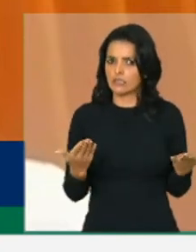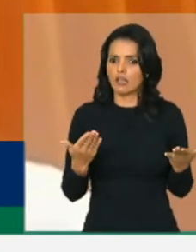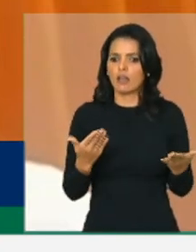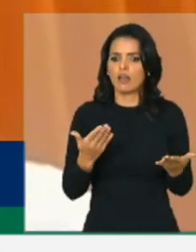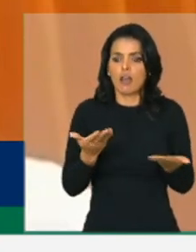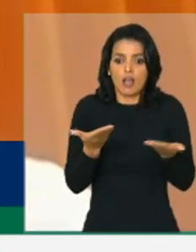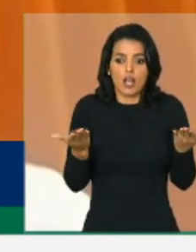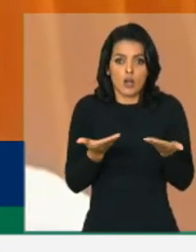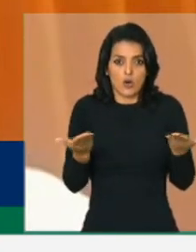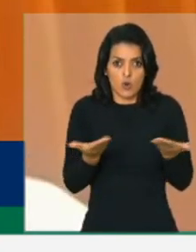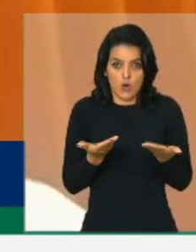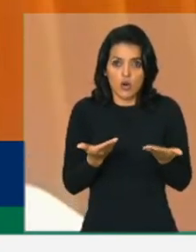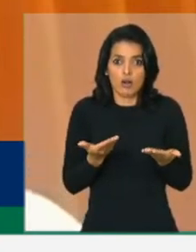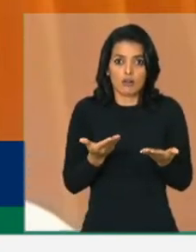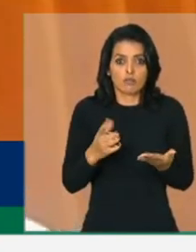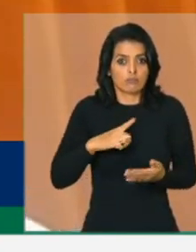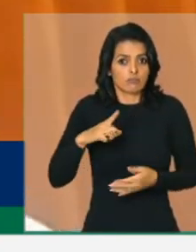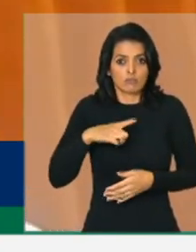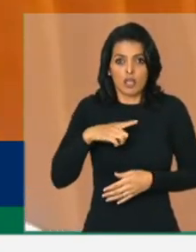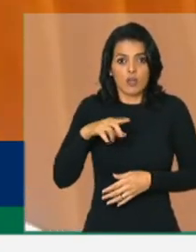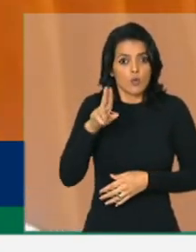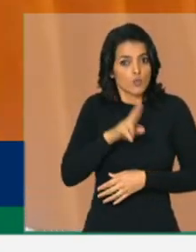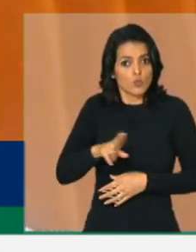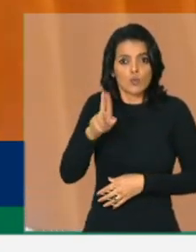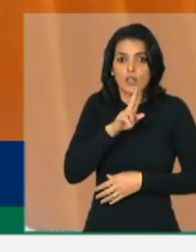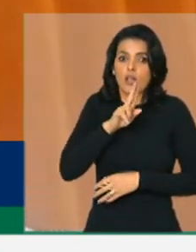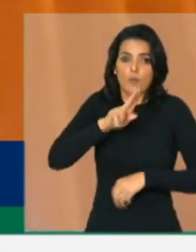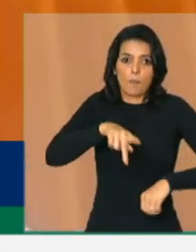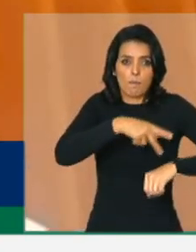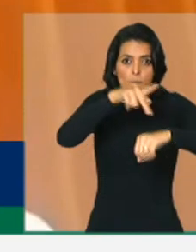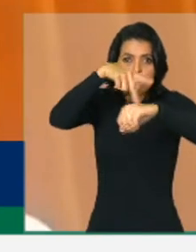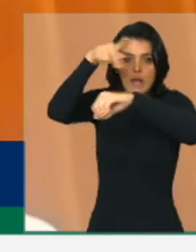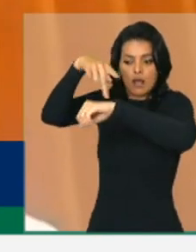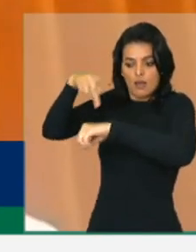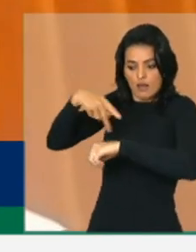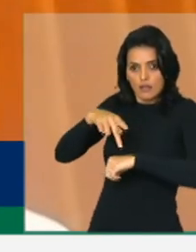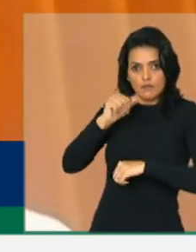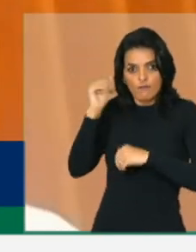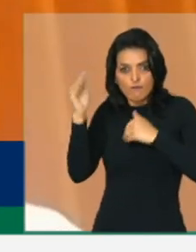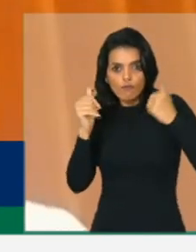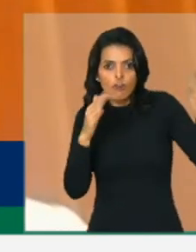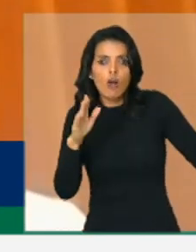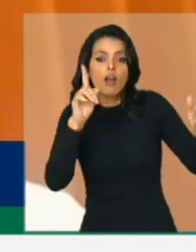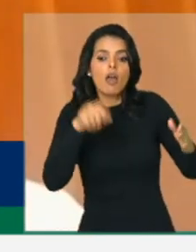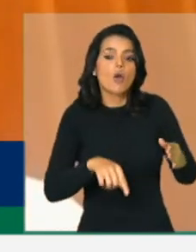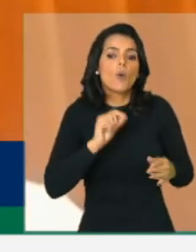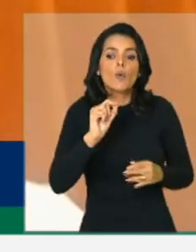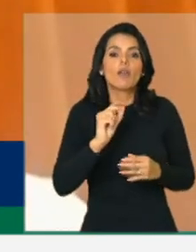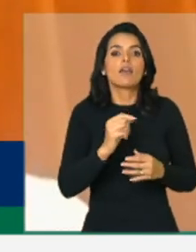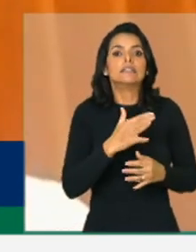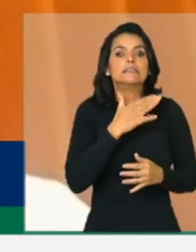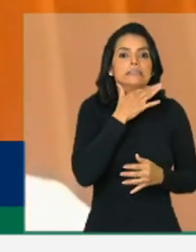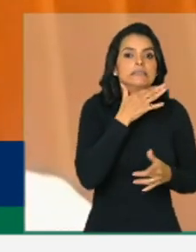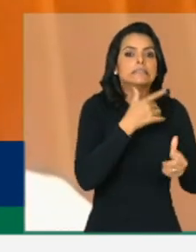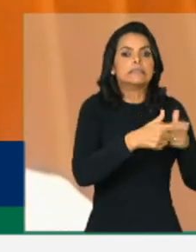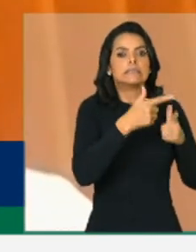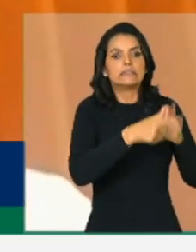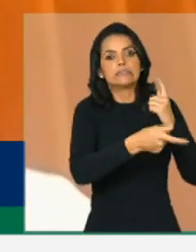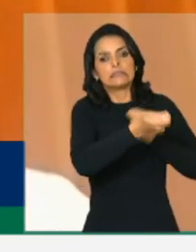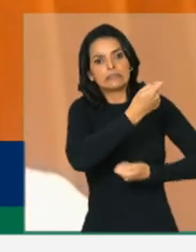COM EU NO BRASIL ALTAMENTE AGRAVADA PELA INCOMPETÊNCIA DO GOVERNO BOLSONARO E PELA... PÀSSIMA POLÍTICA ECONÔMICA DO GOVERNO BOLSONARO. O NOSSO VOTO É SIM, PELA MEDIDA